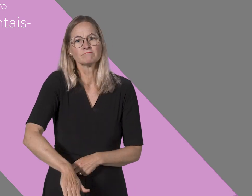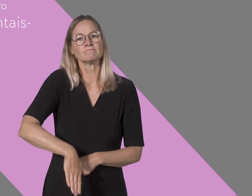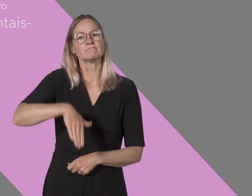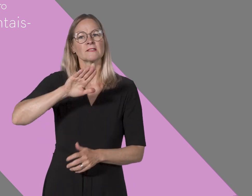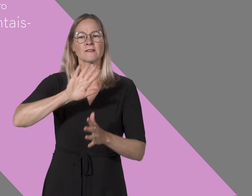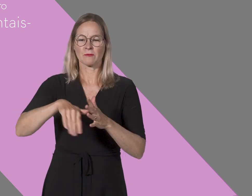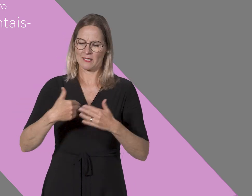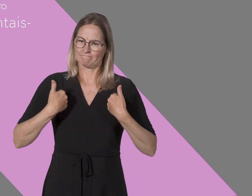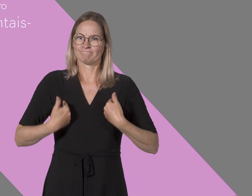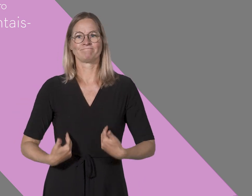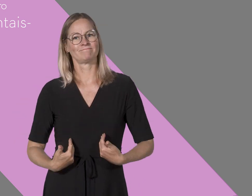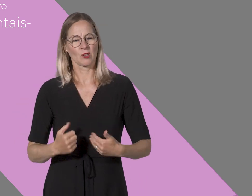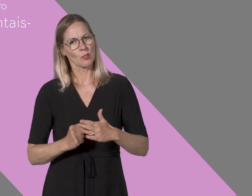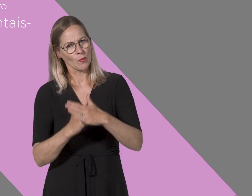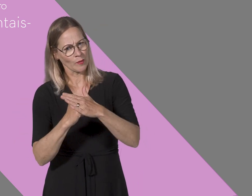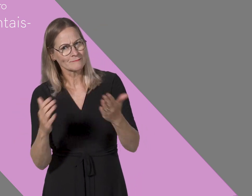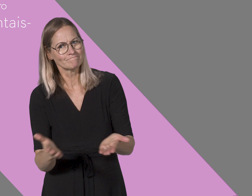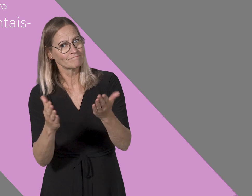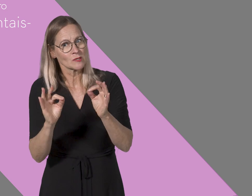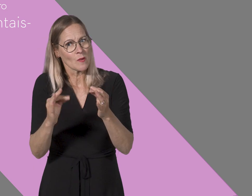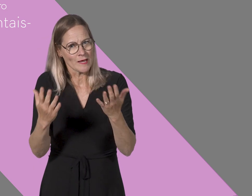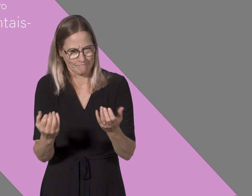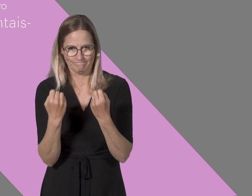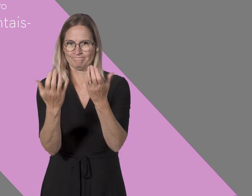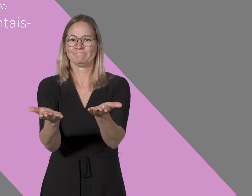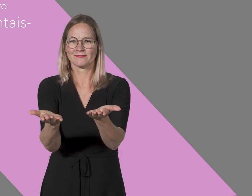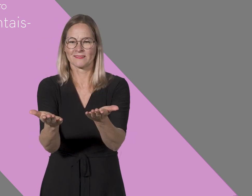tukemaan lasten viittomakielisyyden kehittymistä.